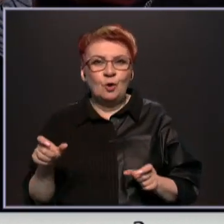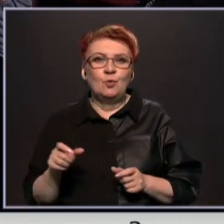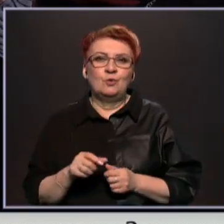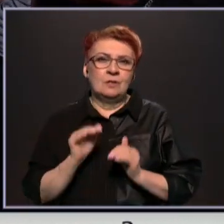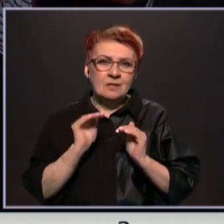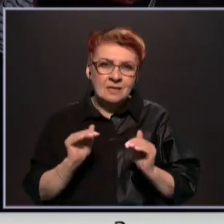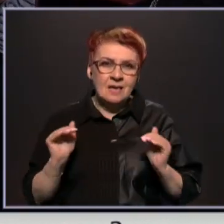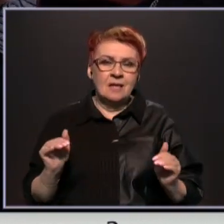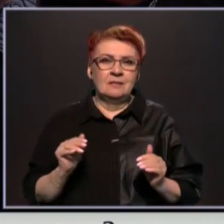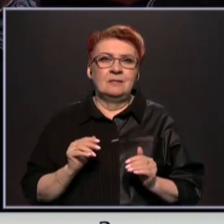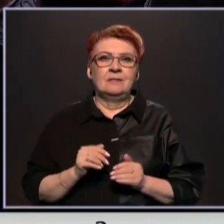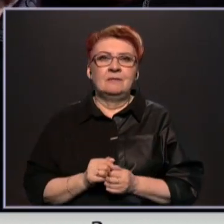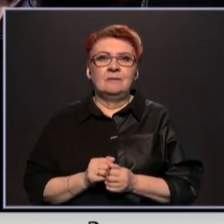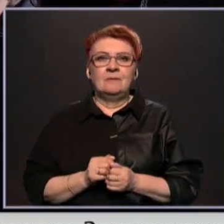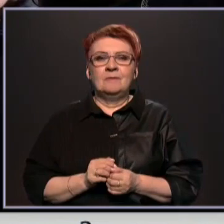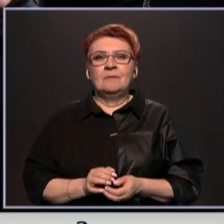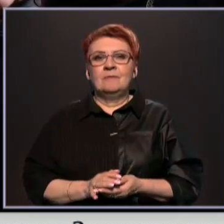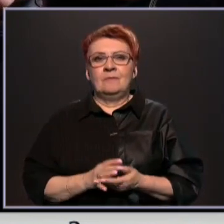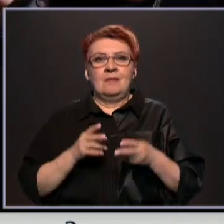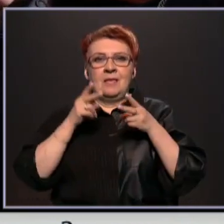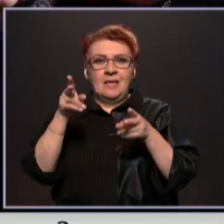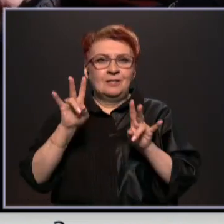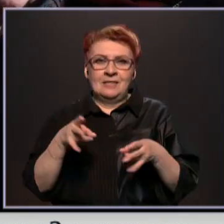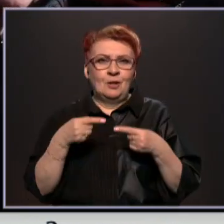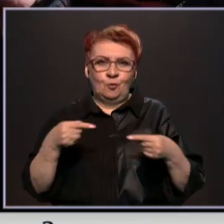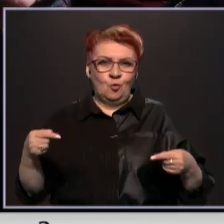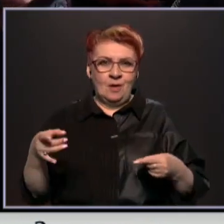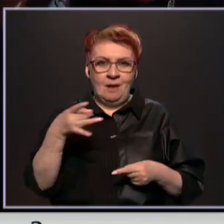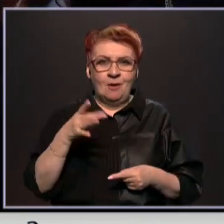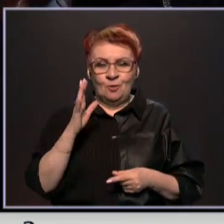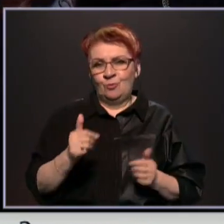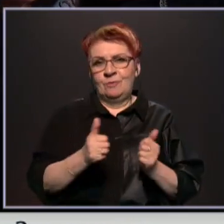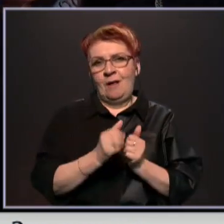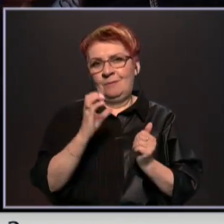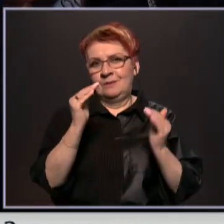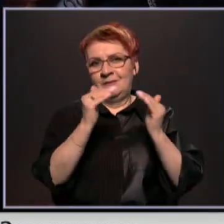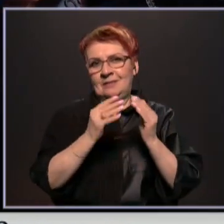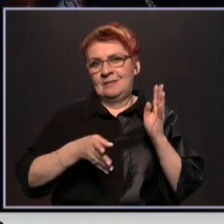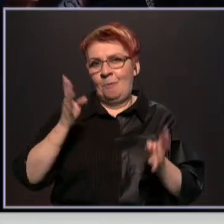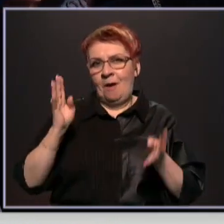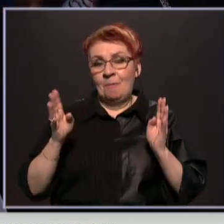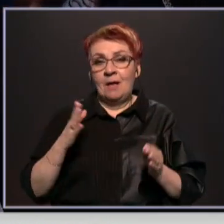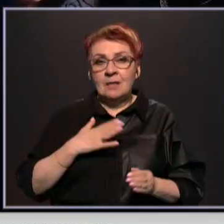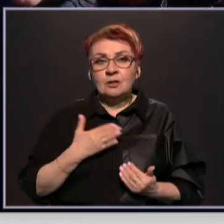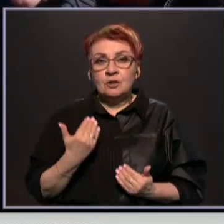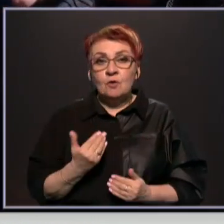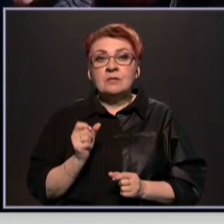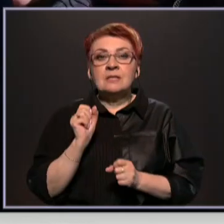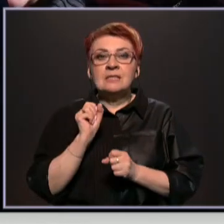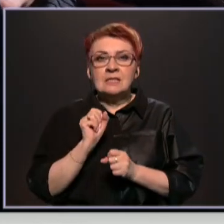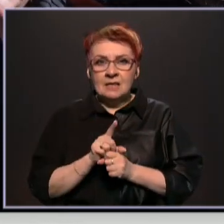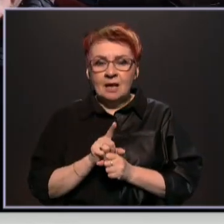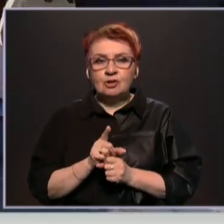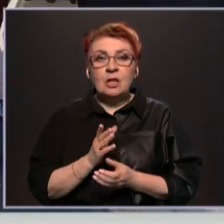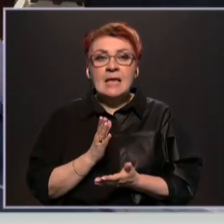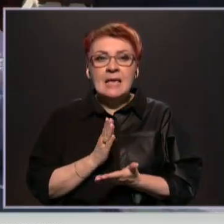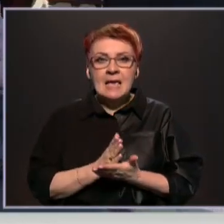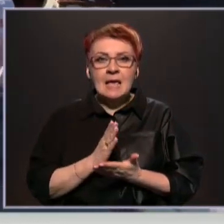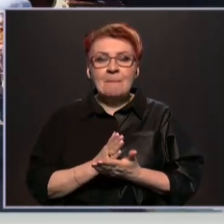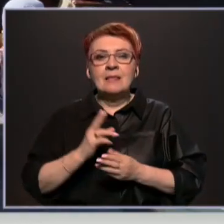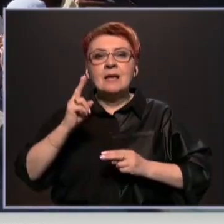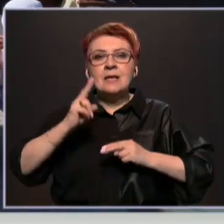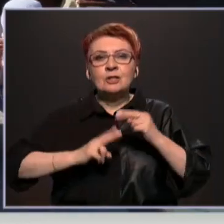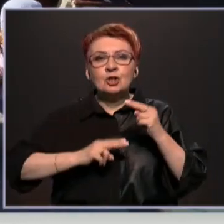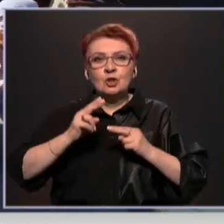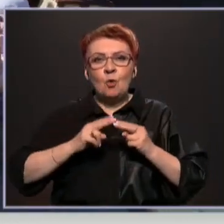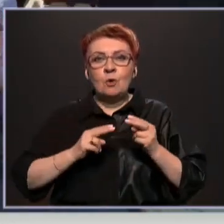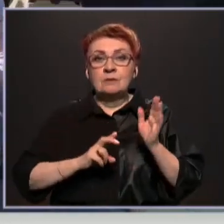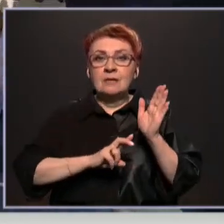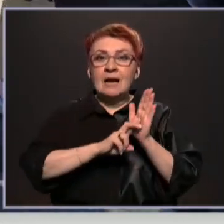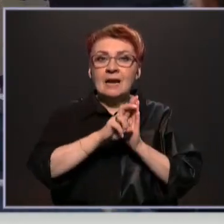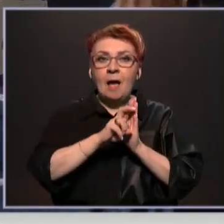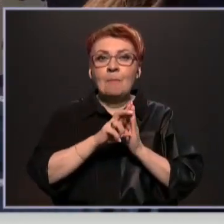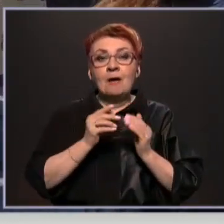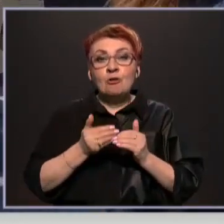ездят другие районы поэтому наша сегодняшняя задача именно строит храм шаговой доступности